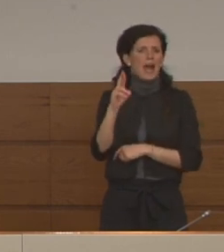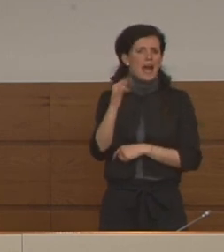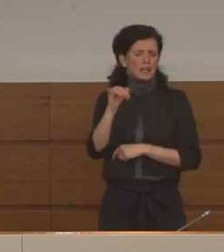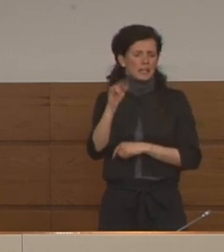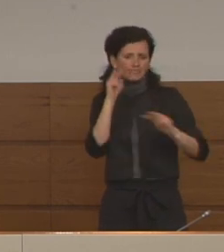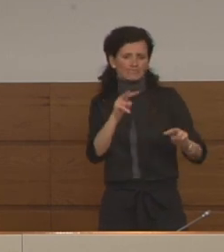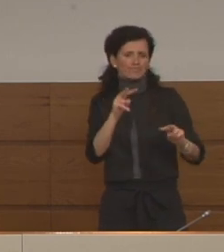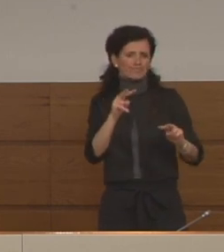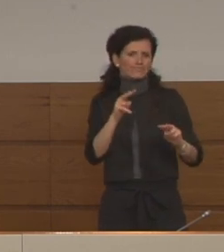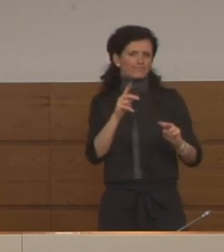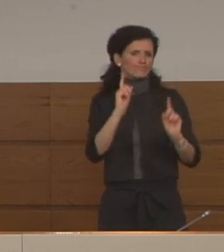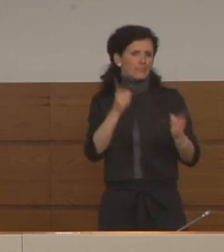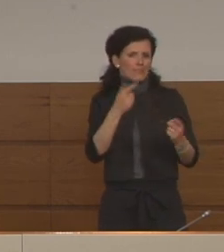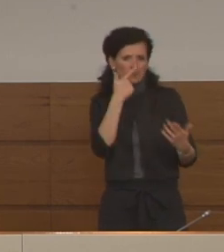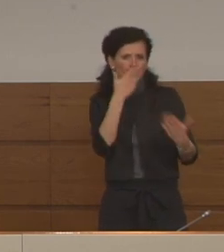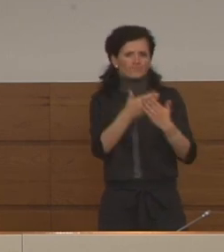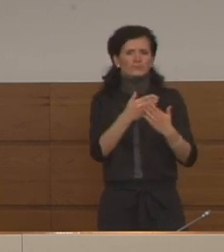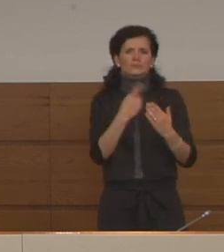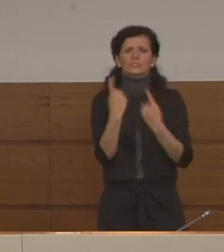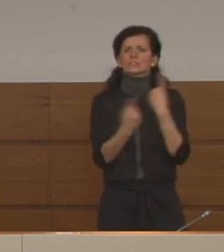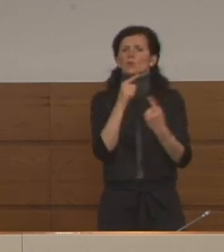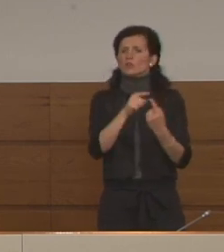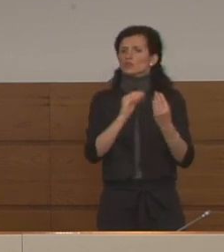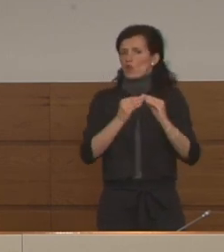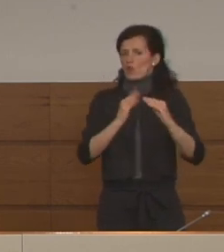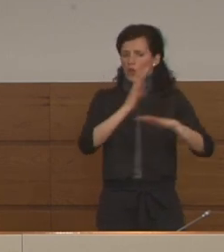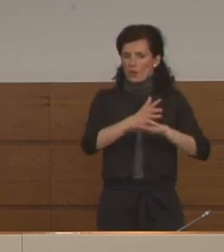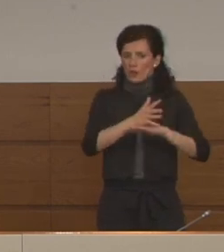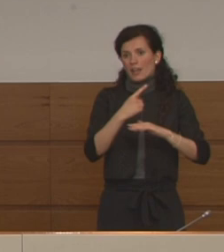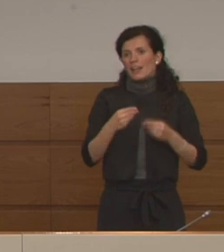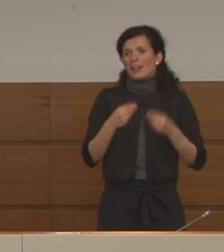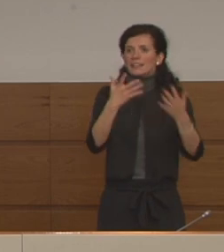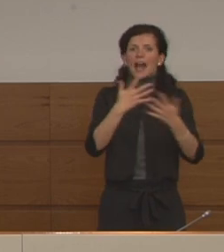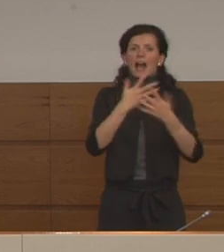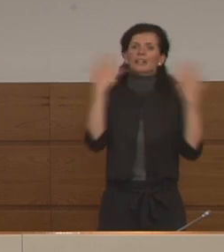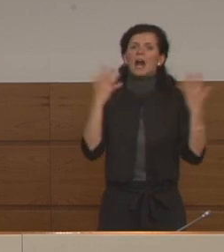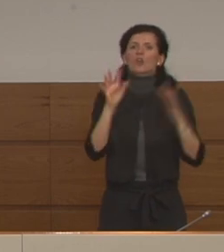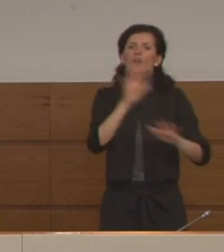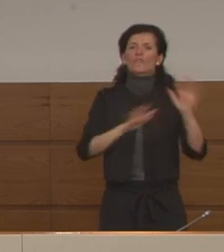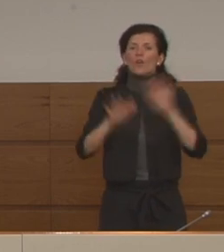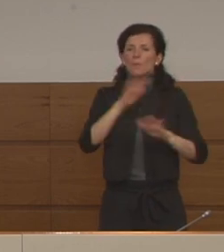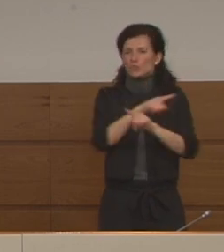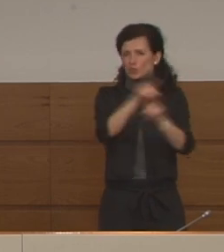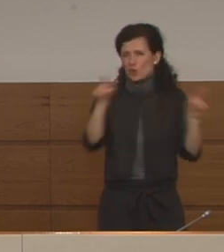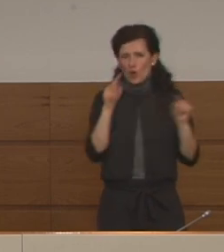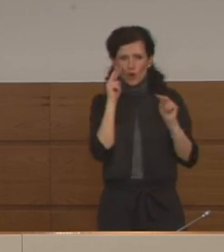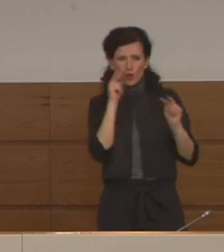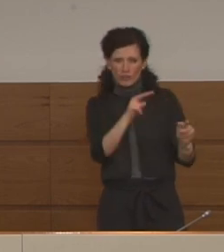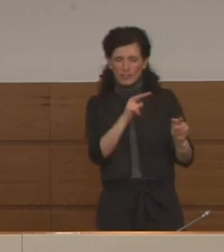un'opera di chiarezza rispetto alle informazioni che erano anche state date